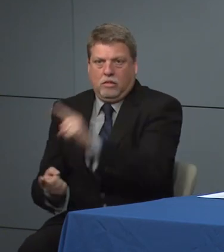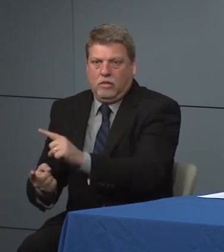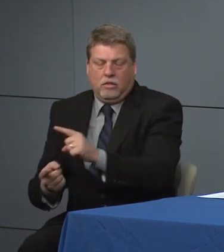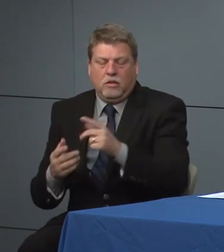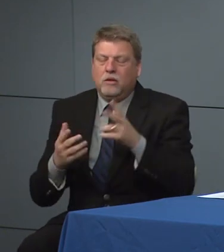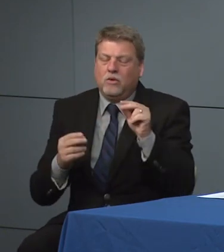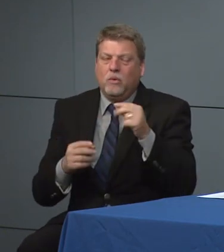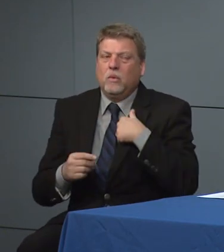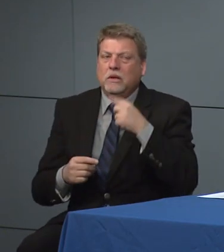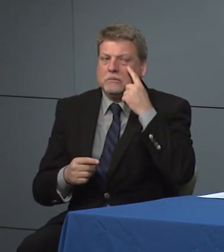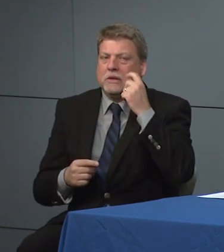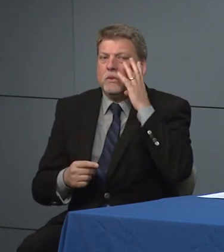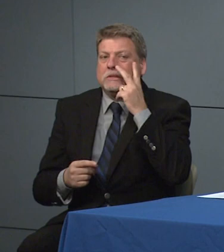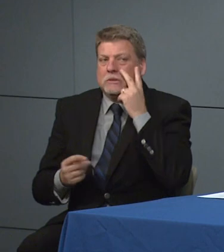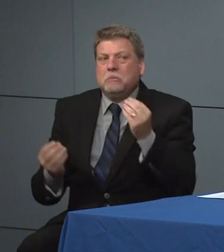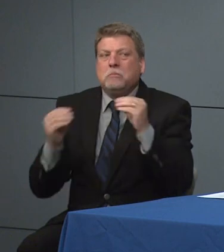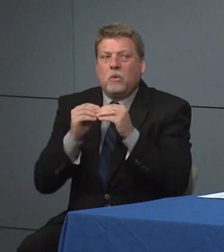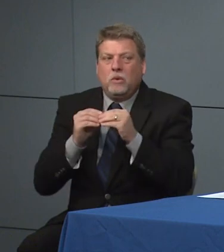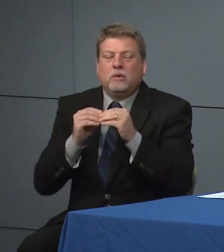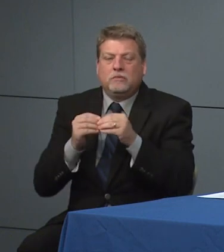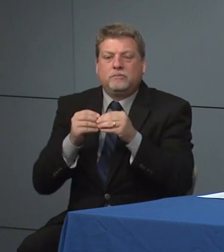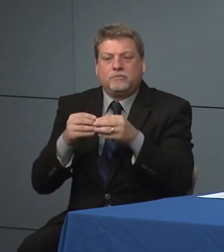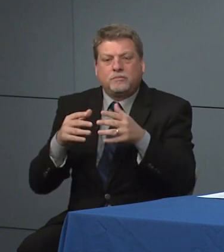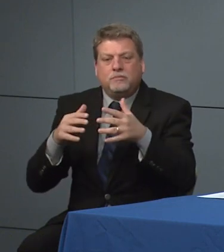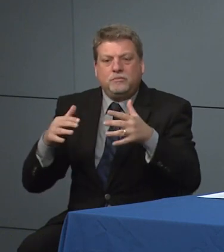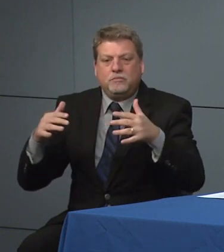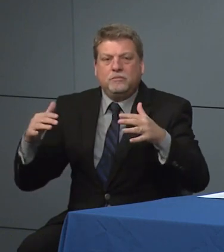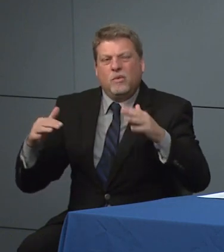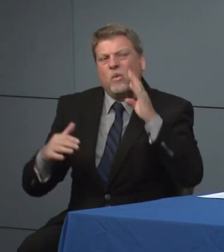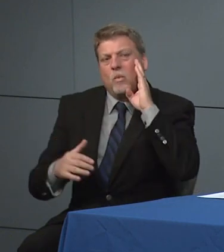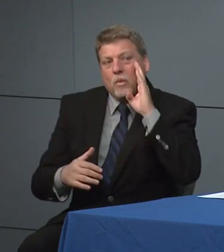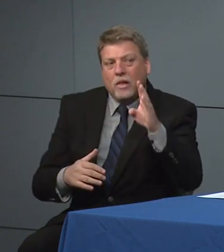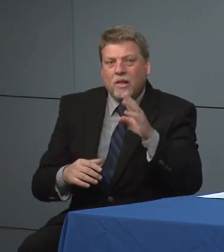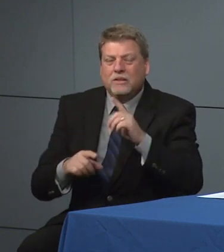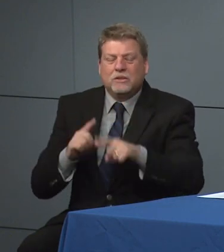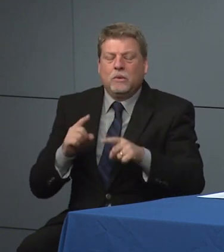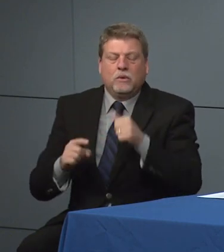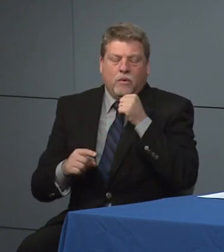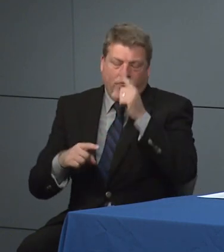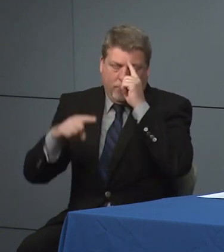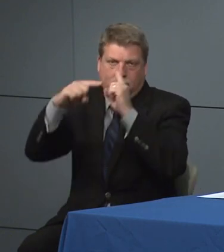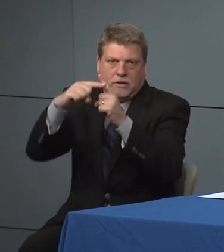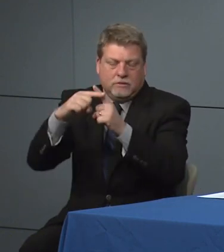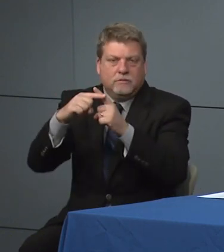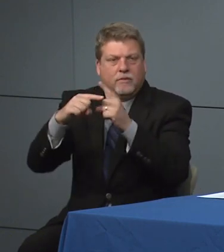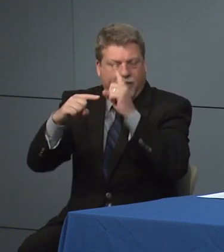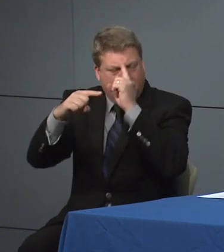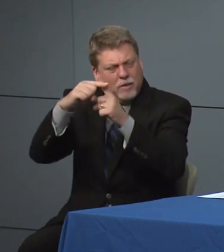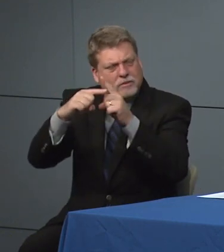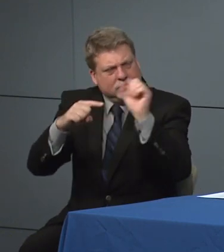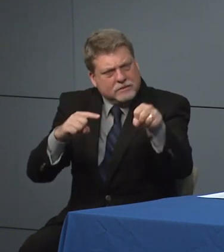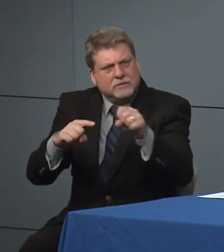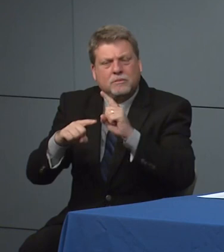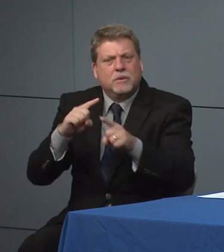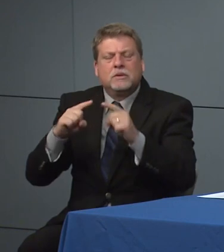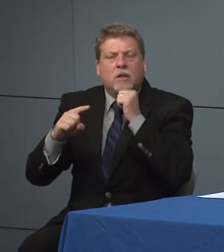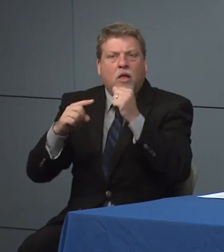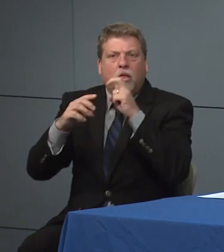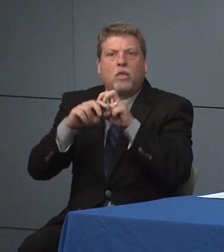quiero darle mucho pensó que se anticipa que vamos a ver más casos. Entonces no sé si queremos darle valorar esto más